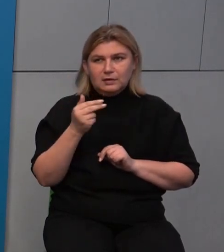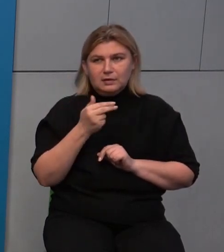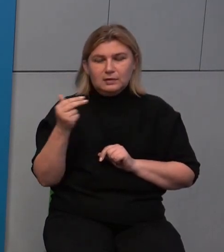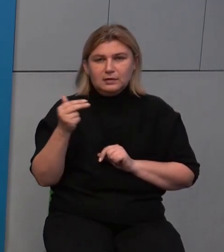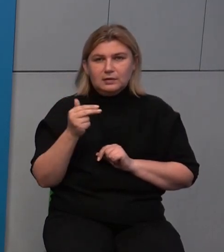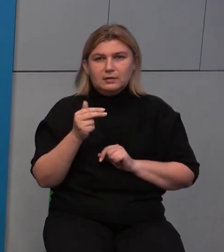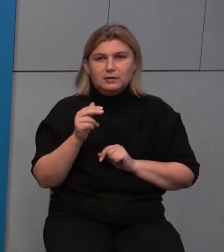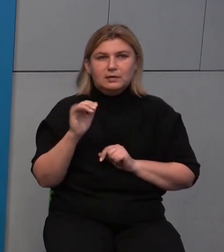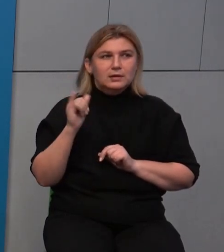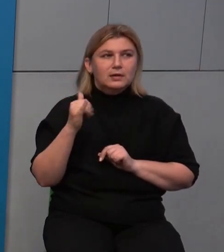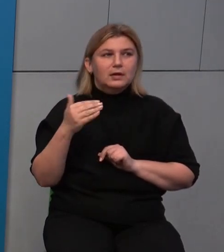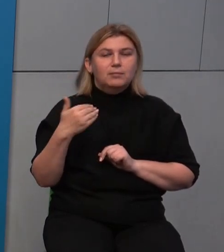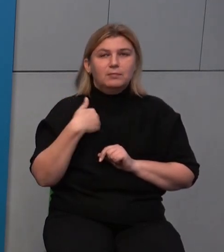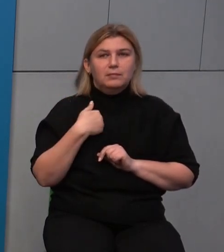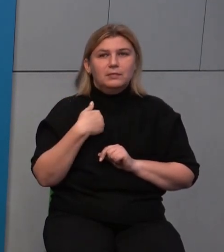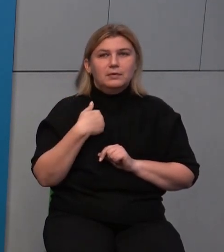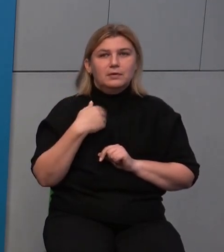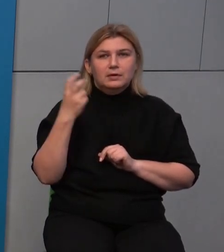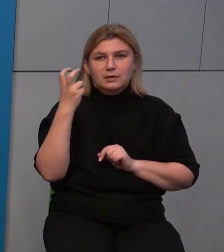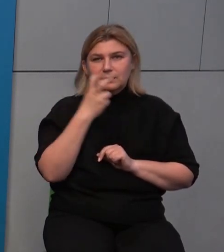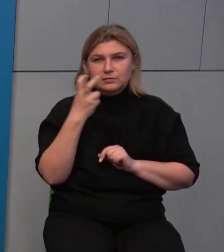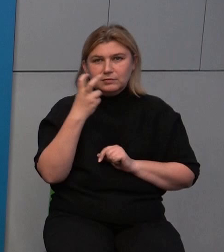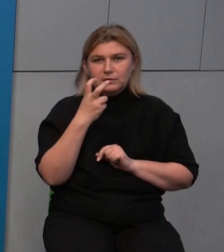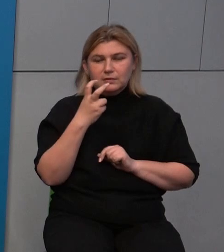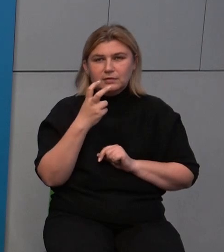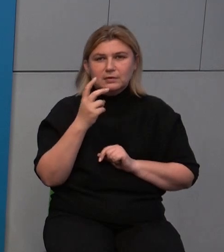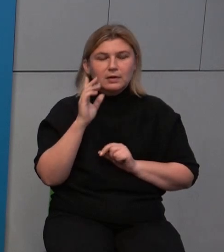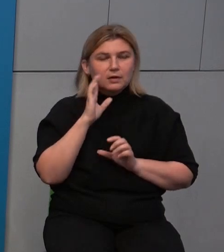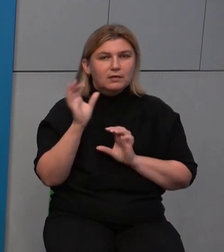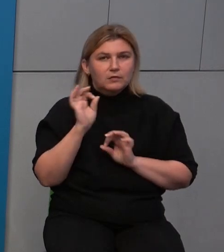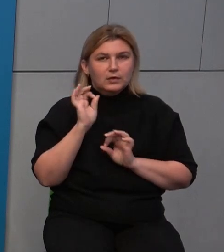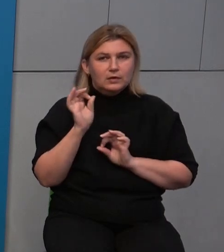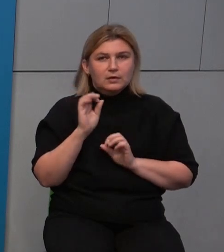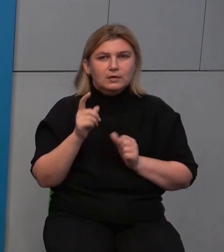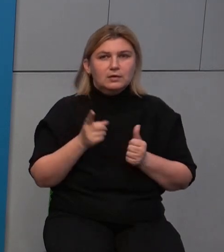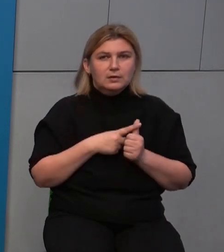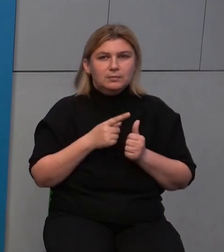Jakie to były właśnie takie najbardziej ciekawe te informacje? To jest pierwsze pytanie.